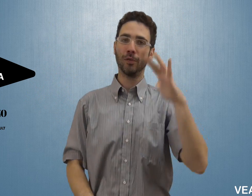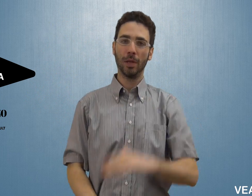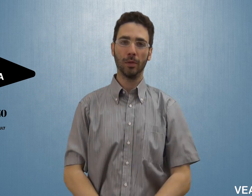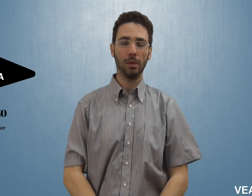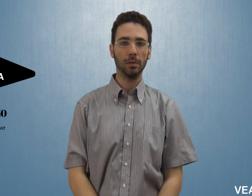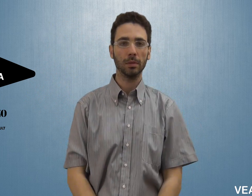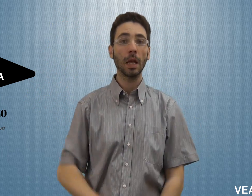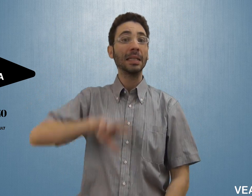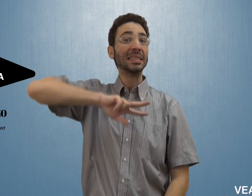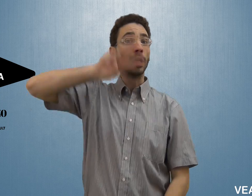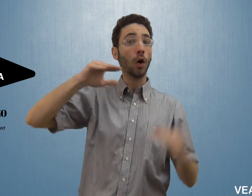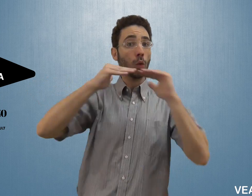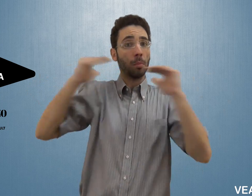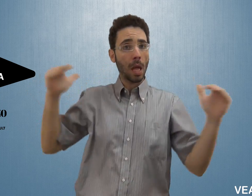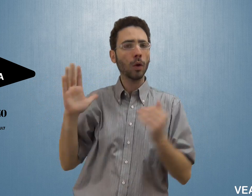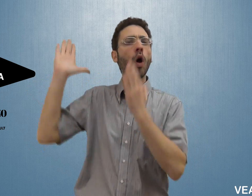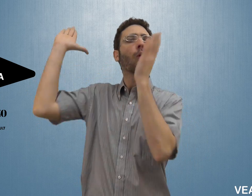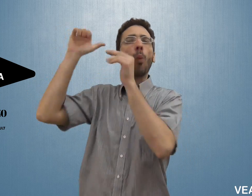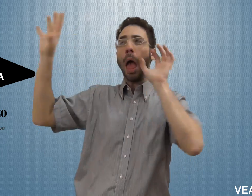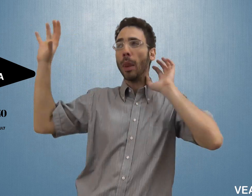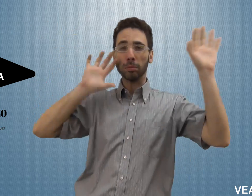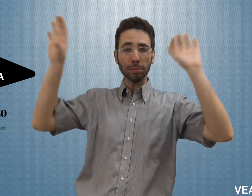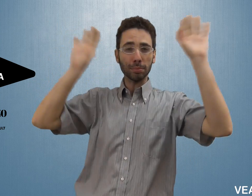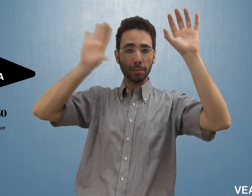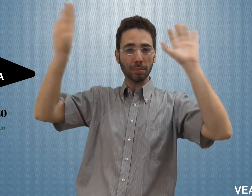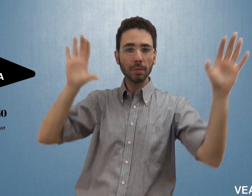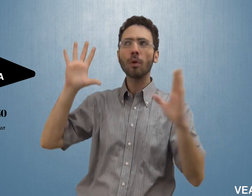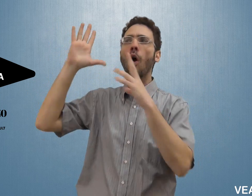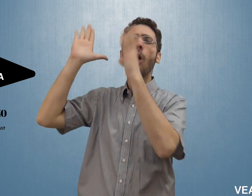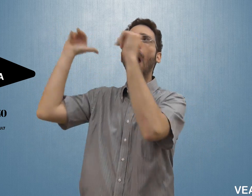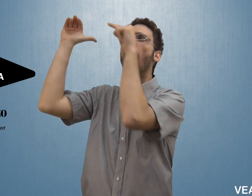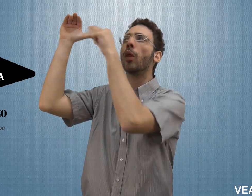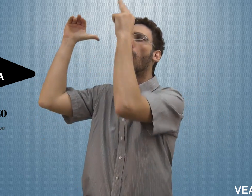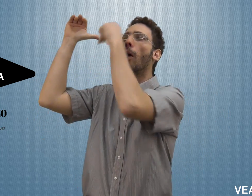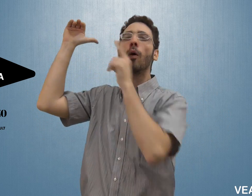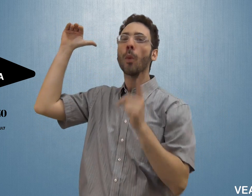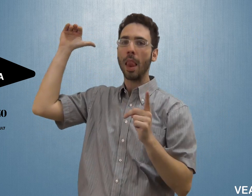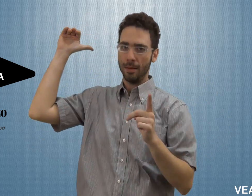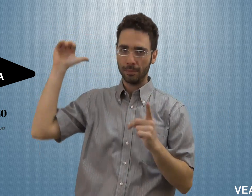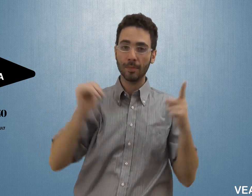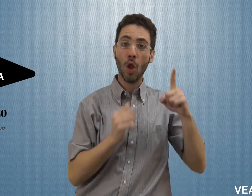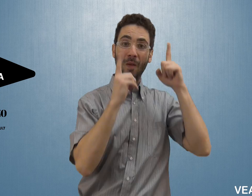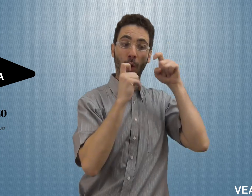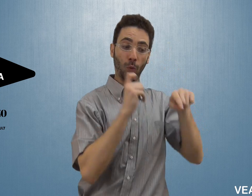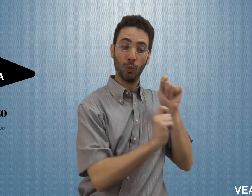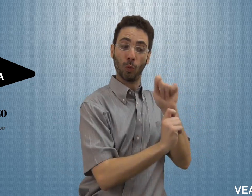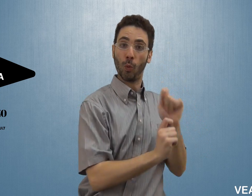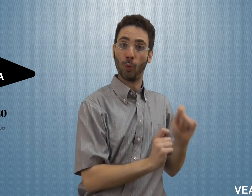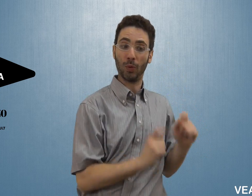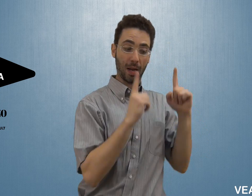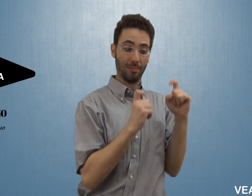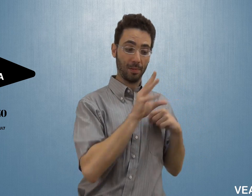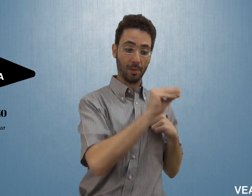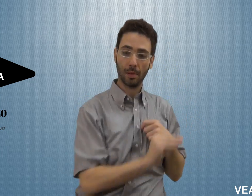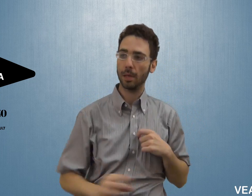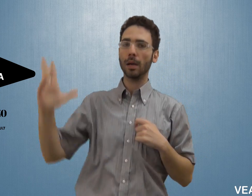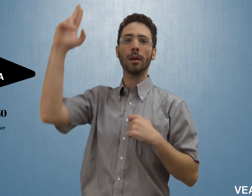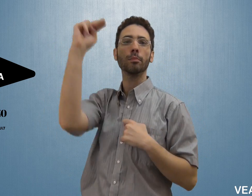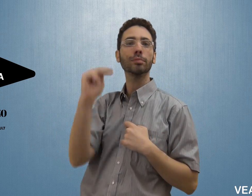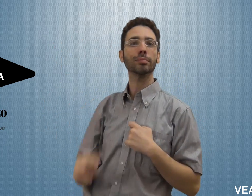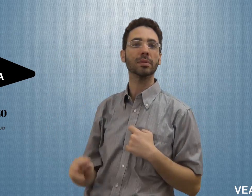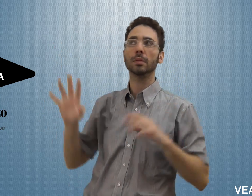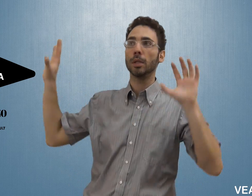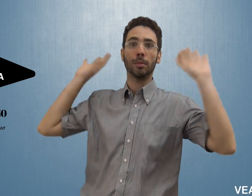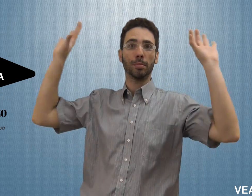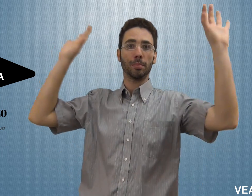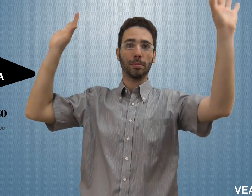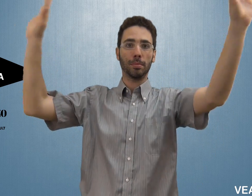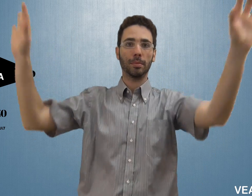il secondo ritratti foto realisti di ritratti foto realisti